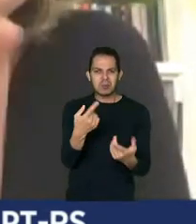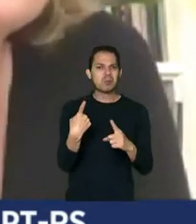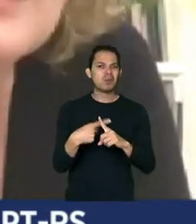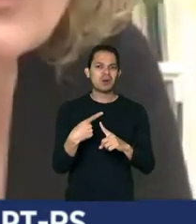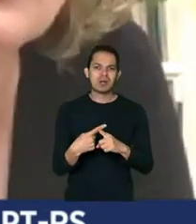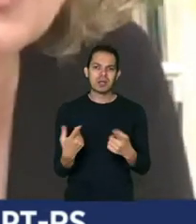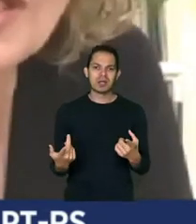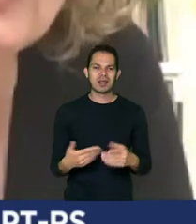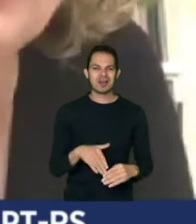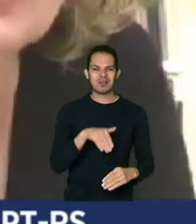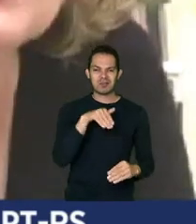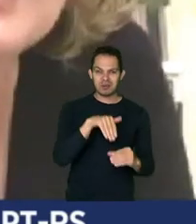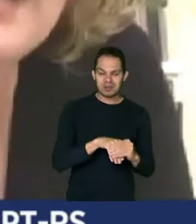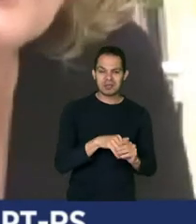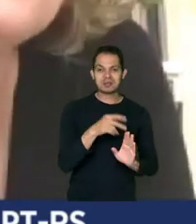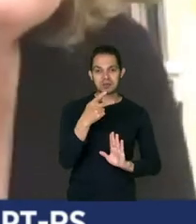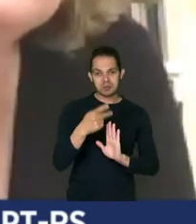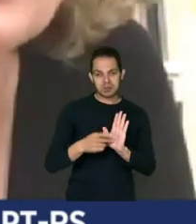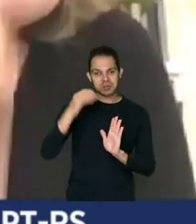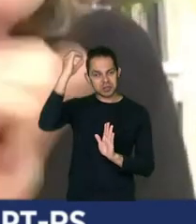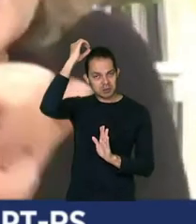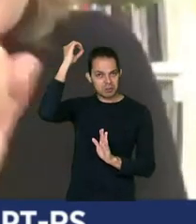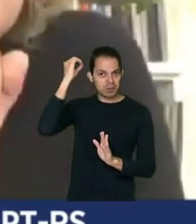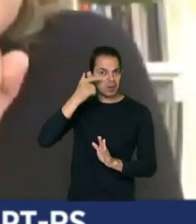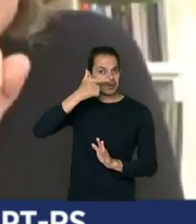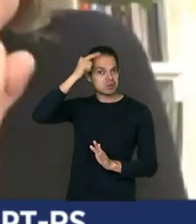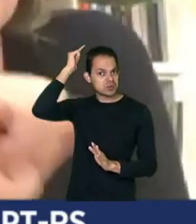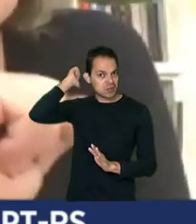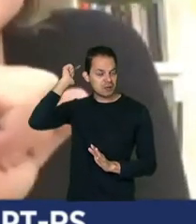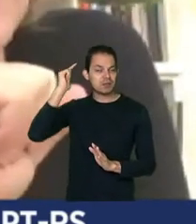TOTALMENTE SECUNDÁRIA, DIANTE DE OUTRA TÃO IMPORTANTE TENHA SIDO PRIORIZADA. PELA FUNDAÇÃO DO PROJETO PAULO